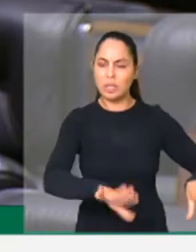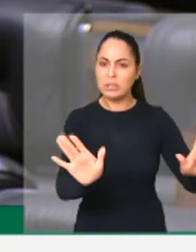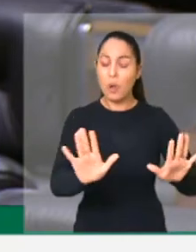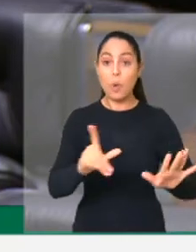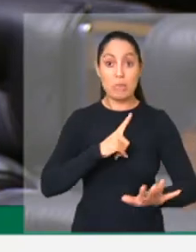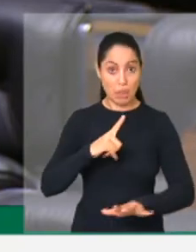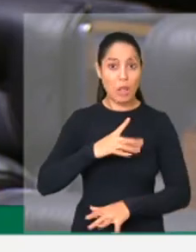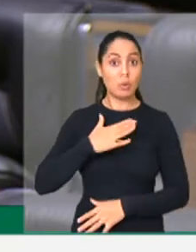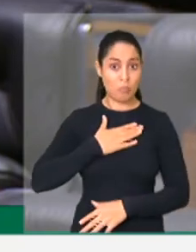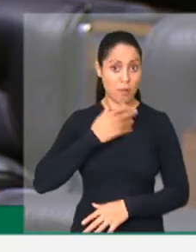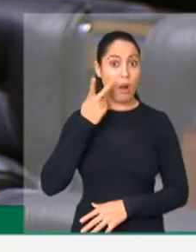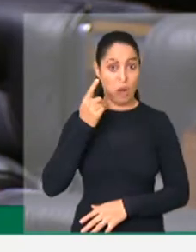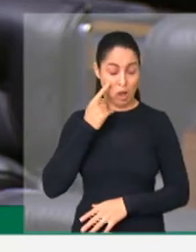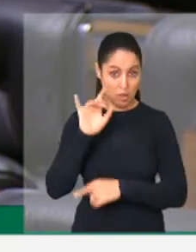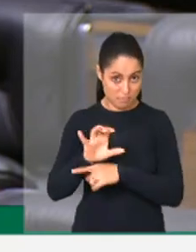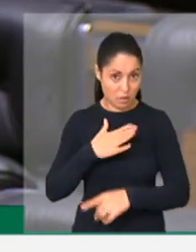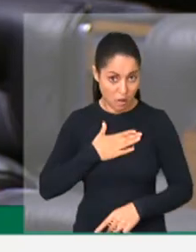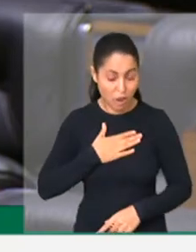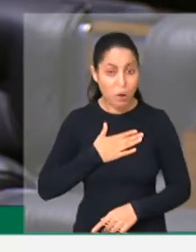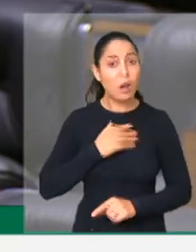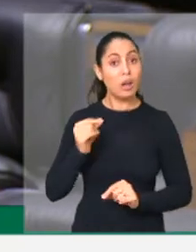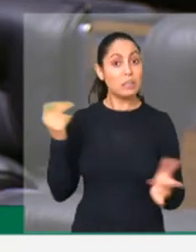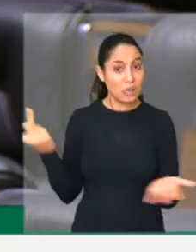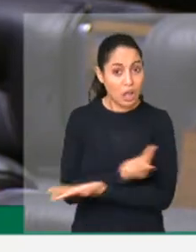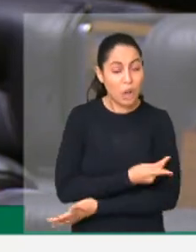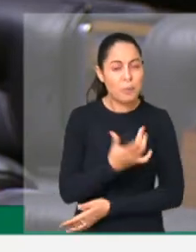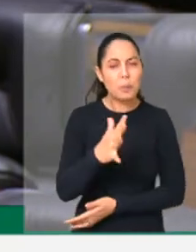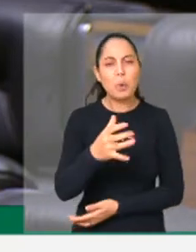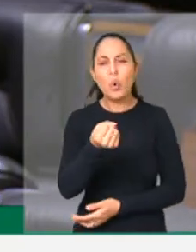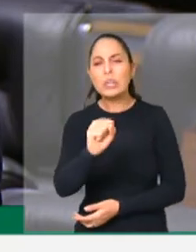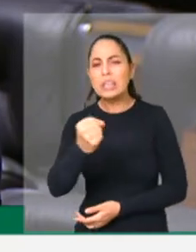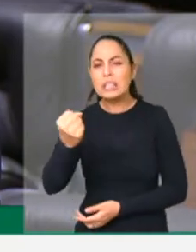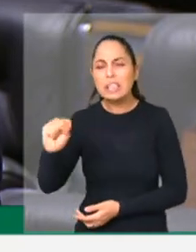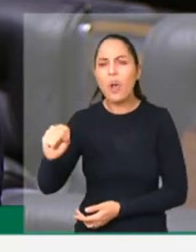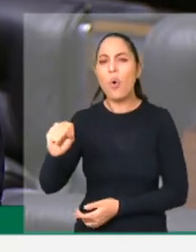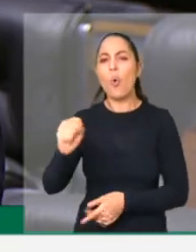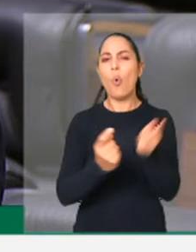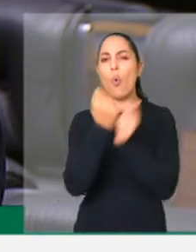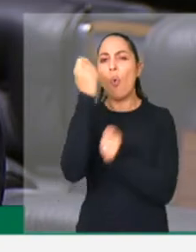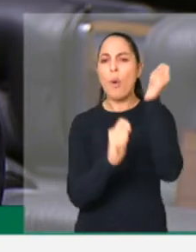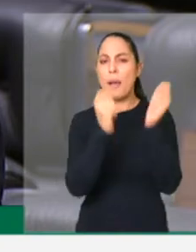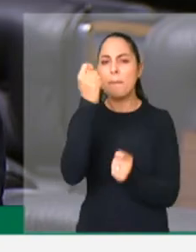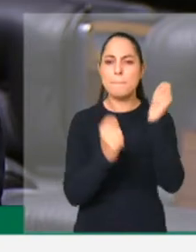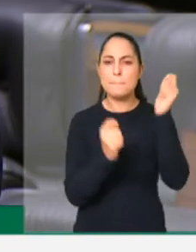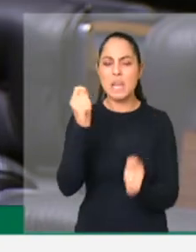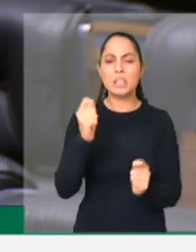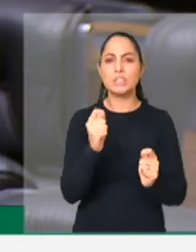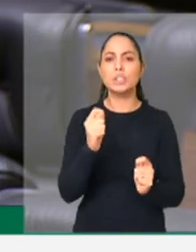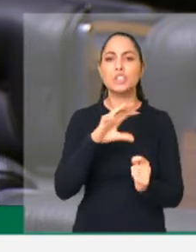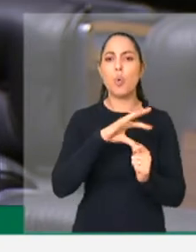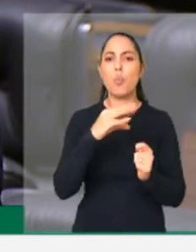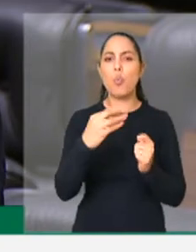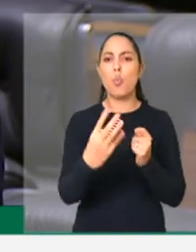DE CASTANHA DE CAJU, HOJE NÓS TEMOS DUAS ENTÃO ESSAS EMPRESAS PRECISAM PRECISAM. [DEPUTADO]: PRESIDENTE PARA ORIENTAR PELO